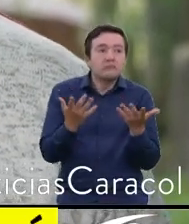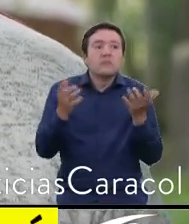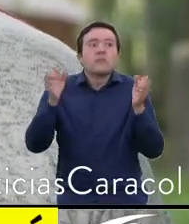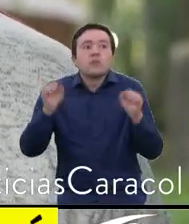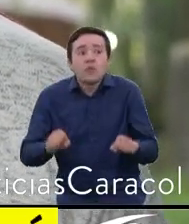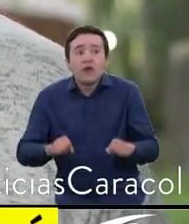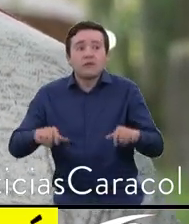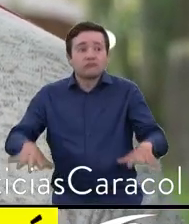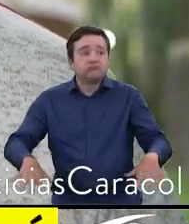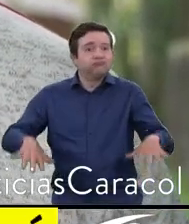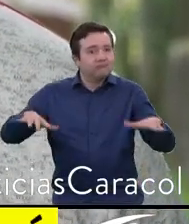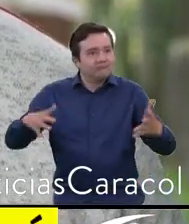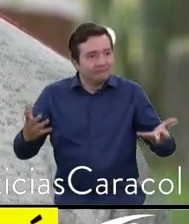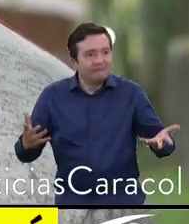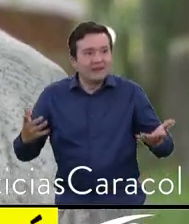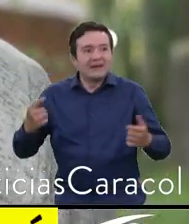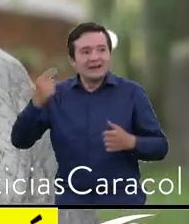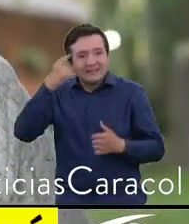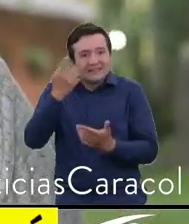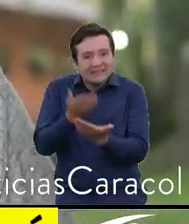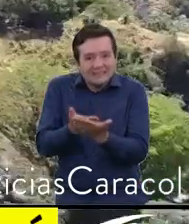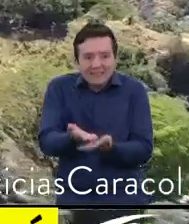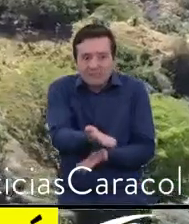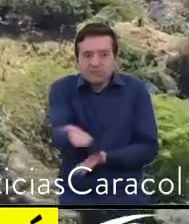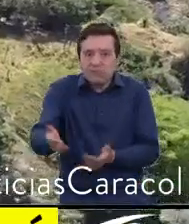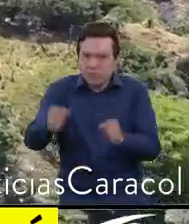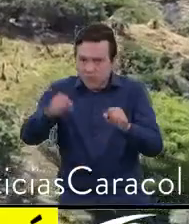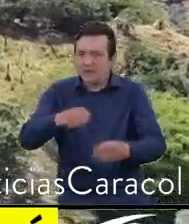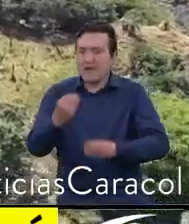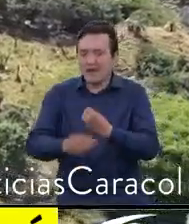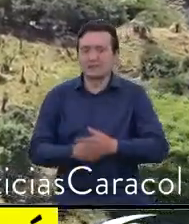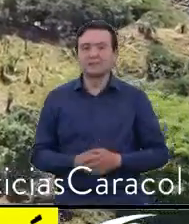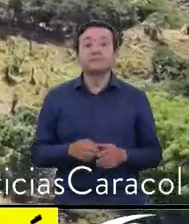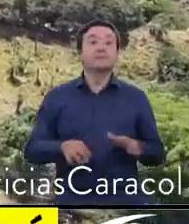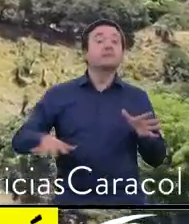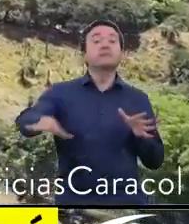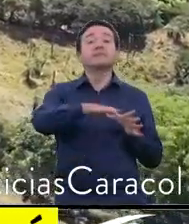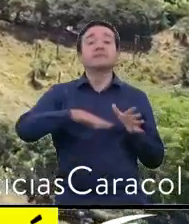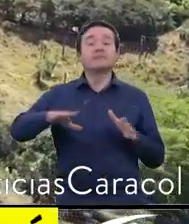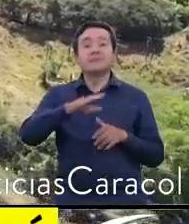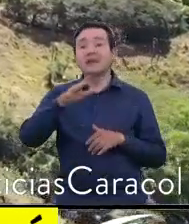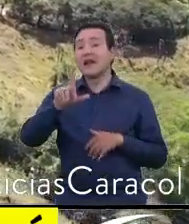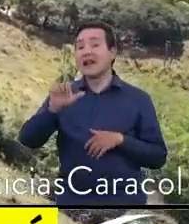visto, es cierto, siempre uno espera que se cumpla, que se